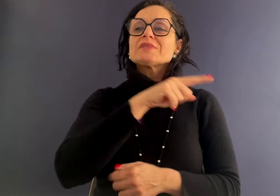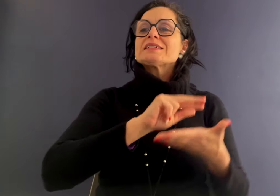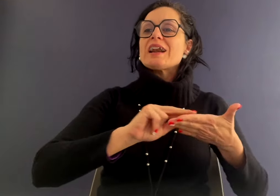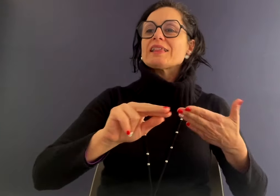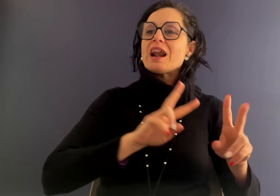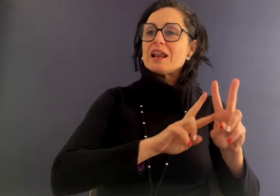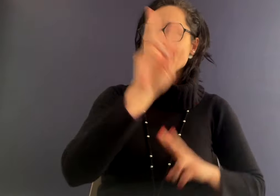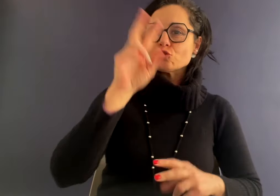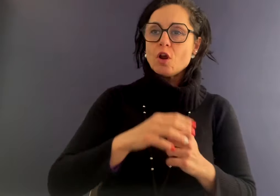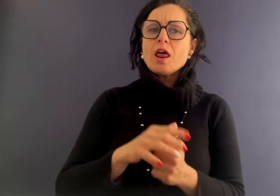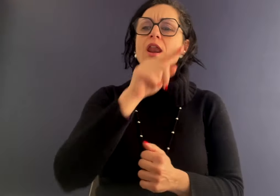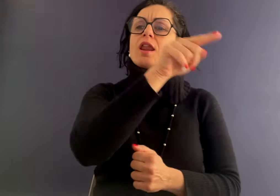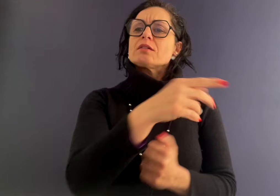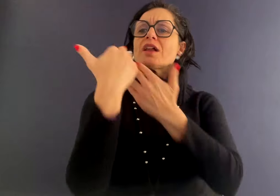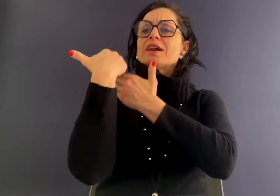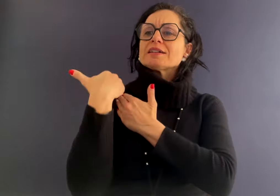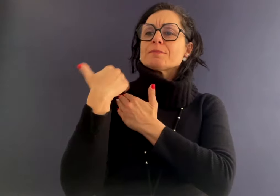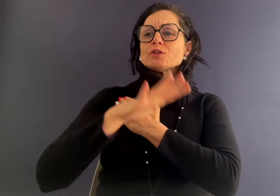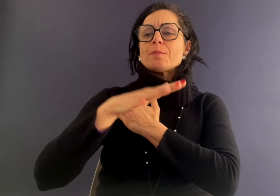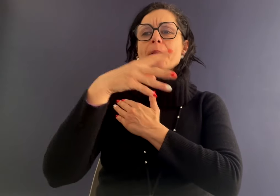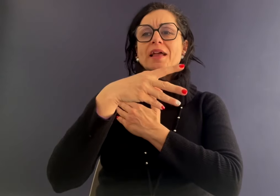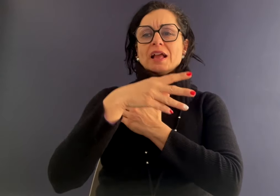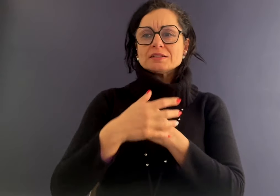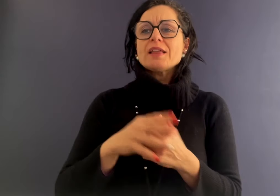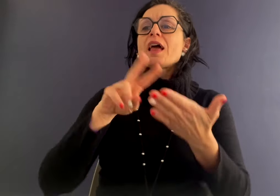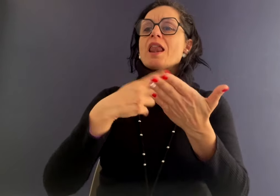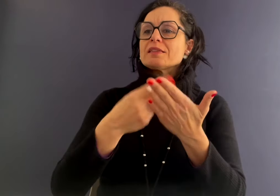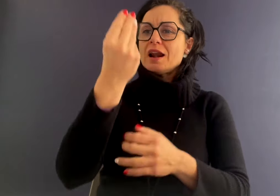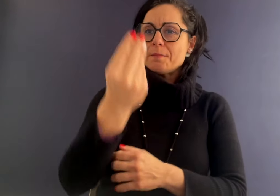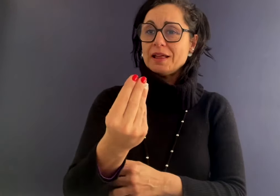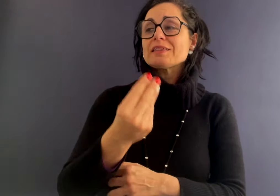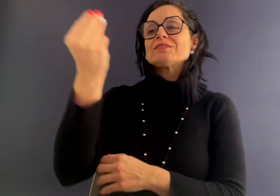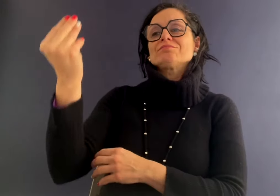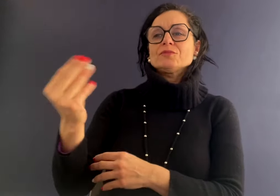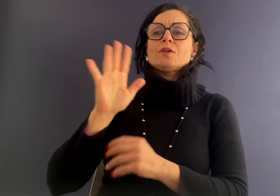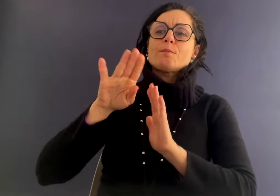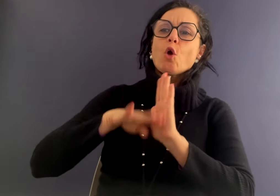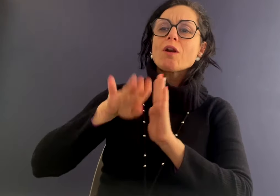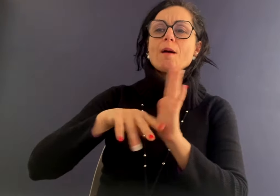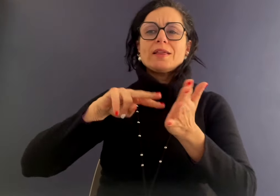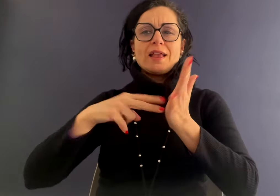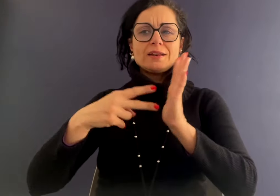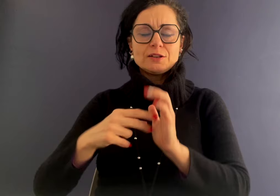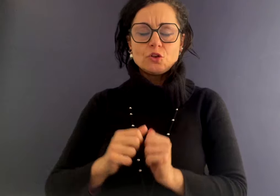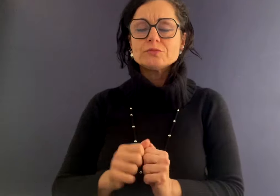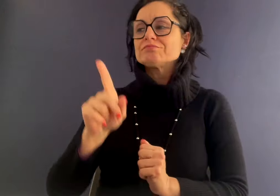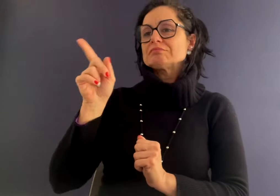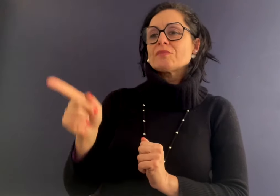il segretario Nazionale, il responsabile di Mediaset, un tecnico e un avvocato dell'azienda, insieme ad un interprete.